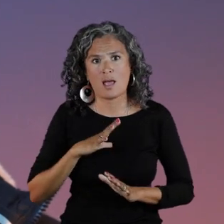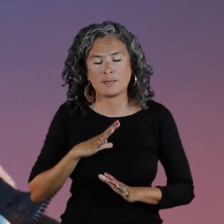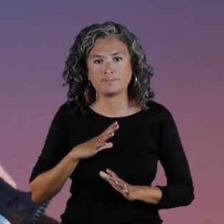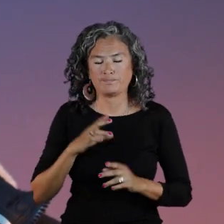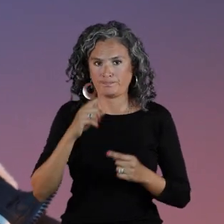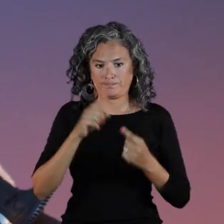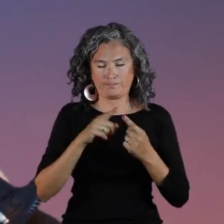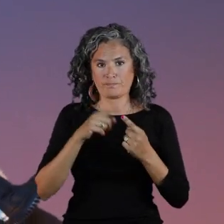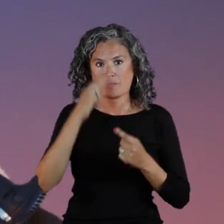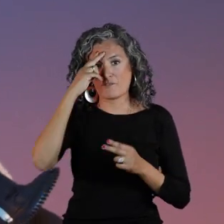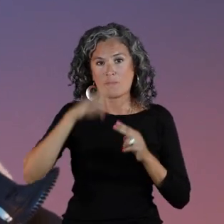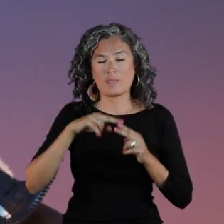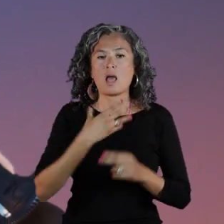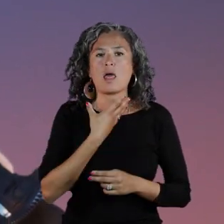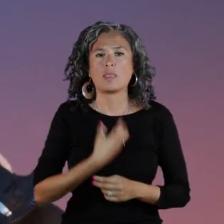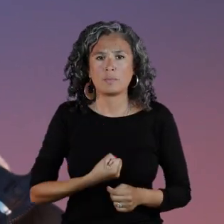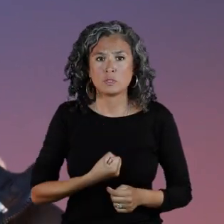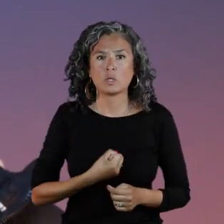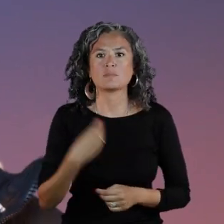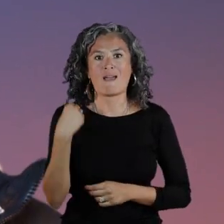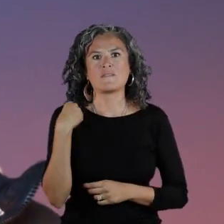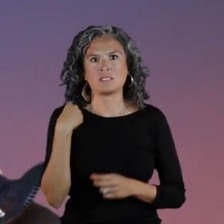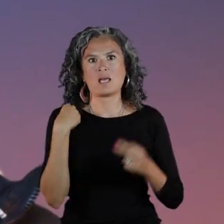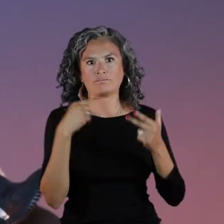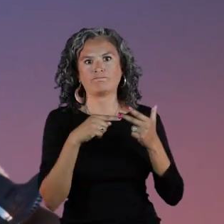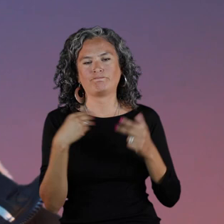La depresión es uno de los indicadores fuertes también.